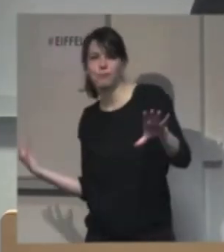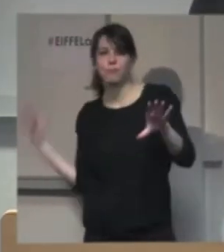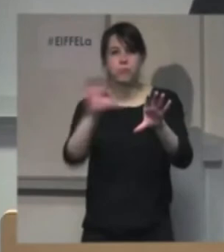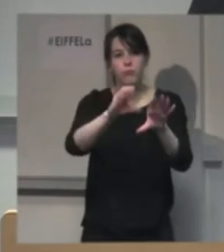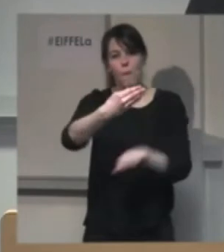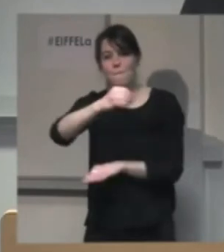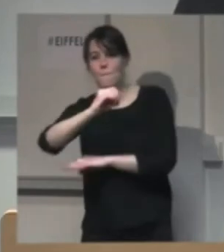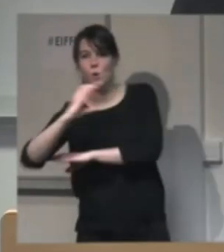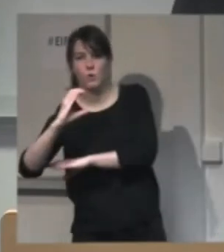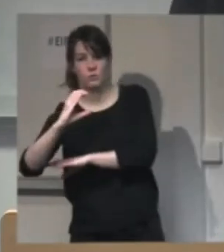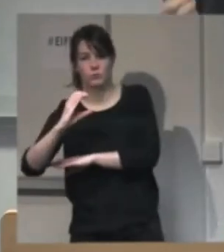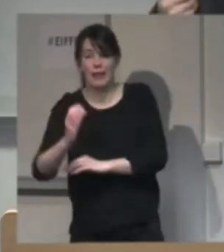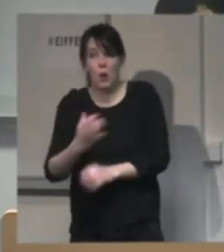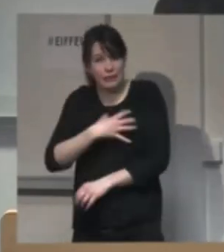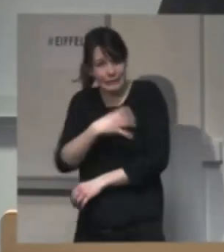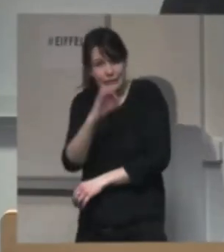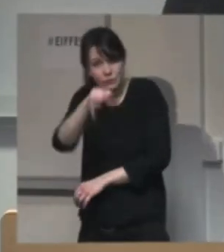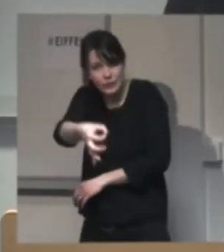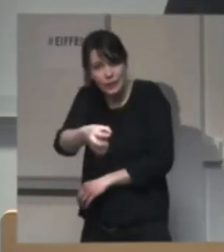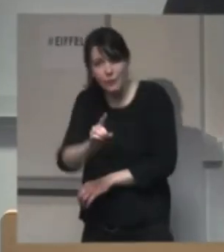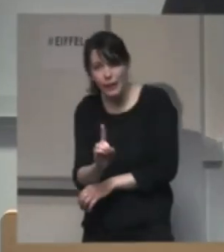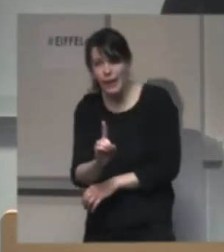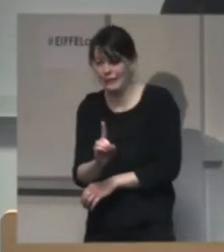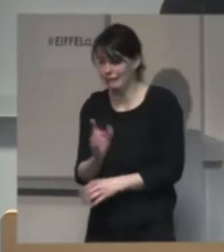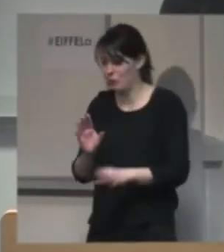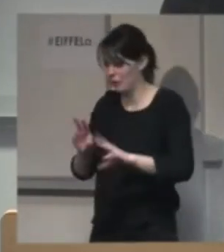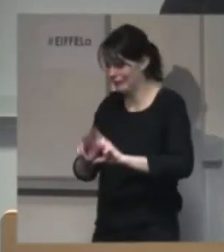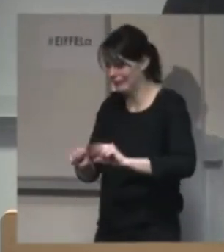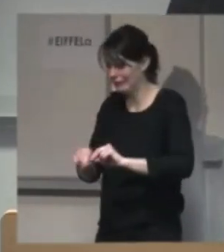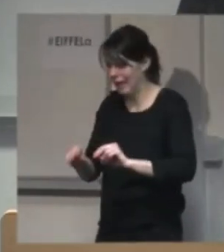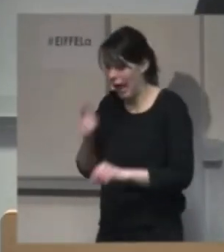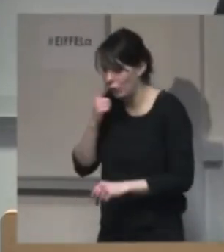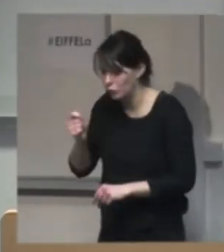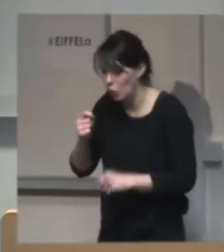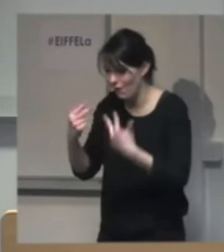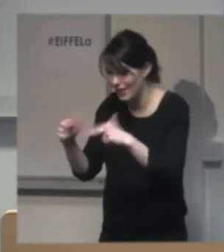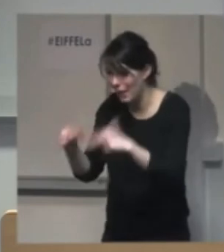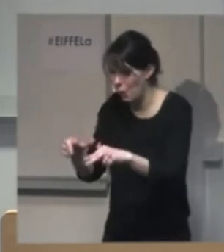C'est très enrichissant. Du coup, leur expliquer qu'il faut donner un attribut à une image, ce n'est pas simple.